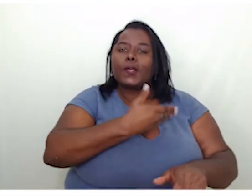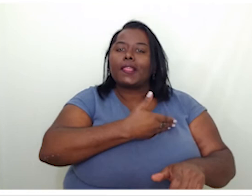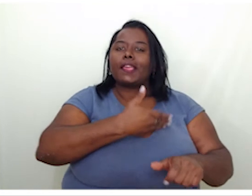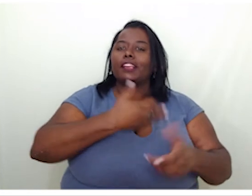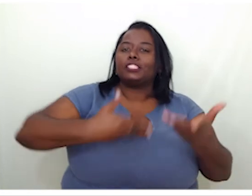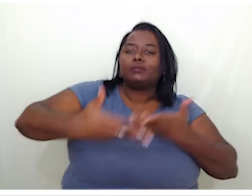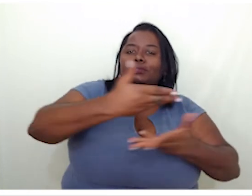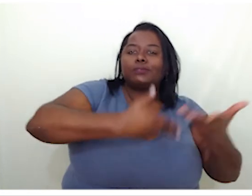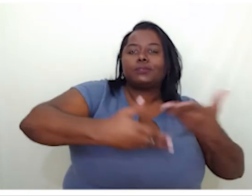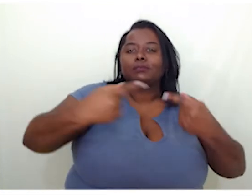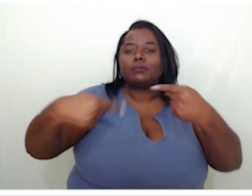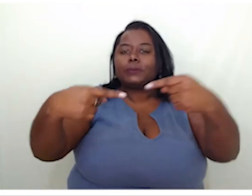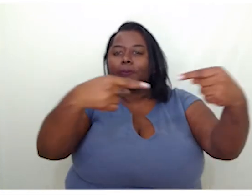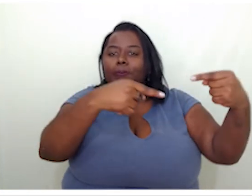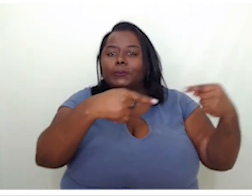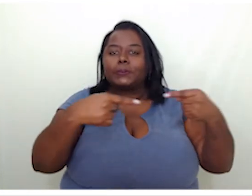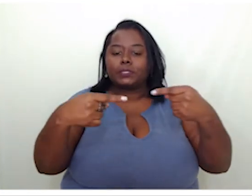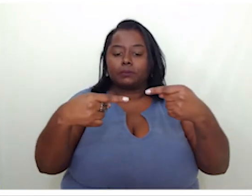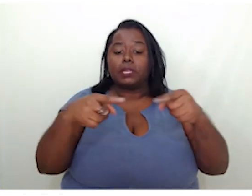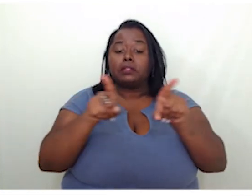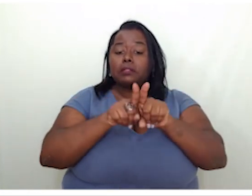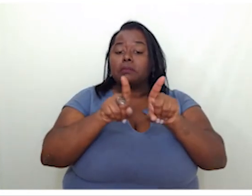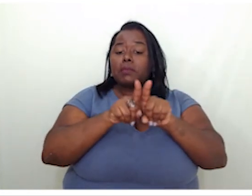Un grupo afirmó que